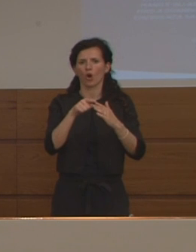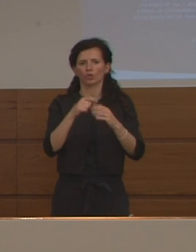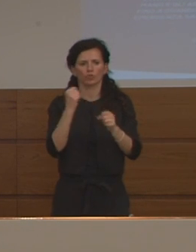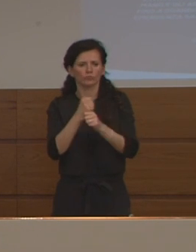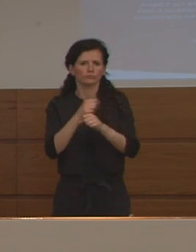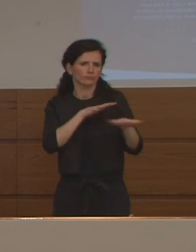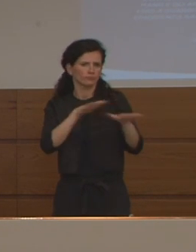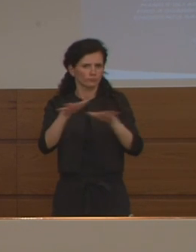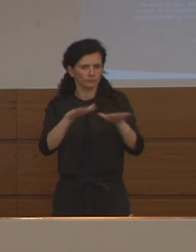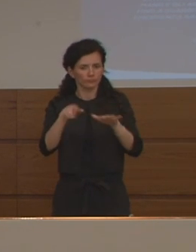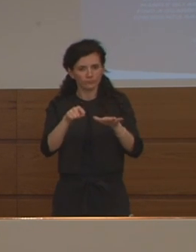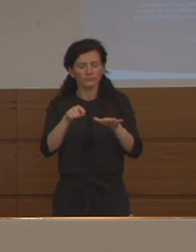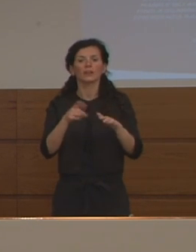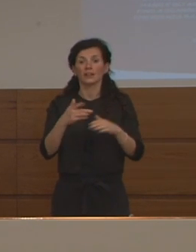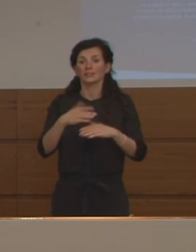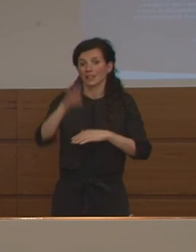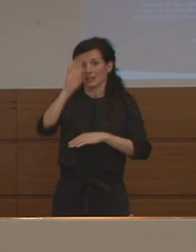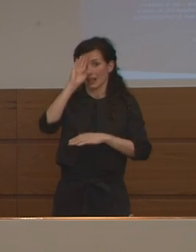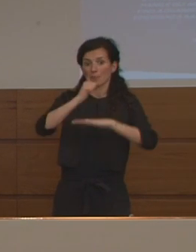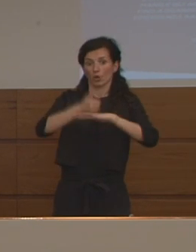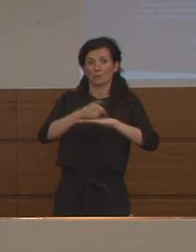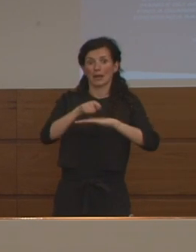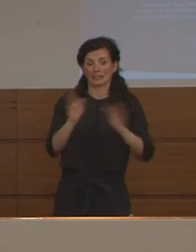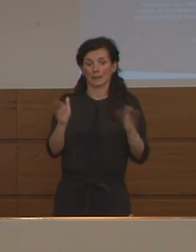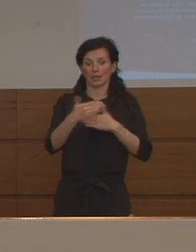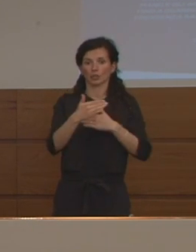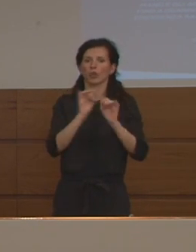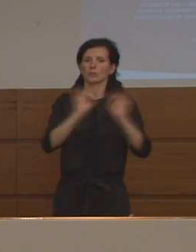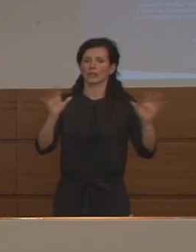Dipartimento delle Libertà Civili e dell' Immigrazione procederà